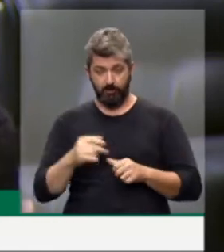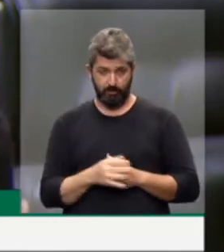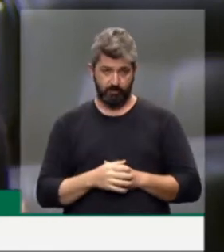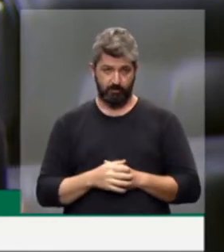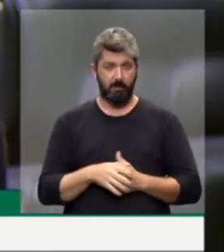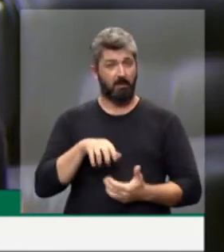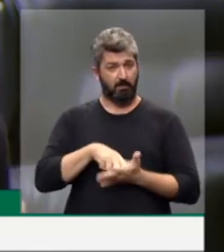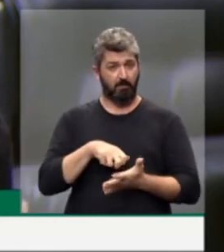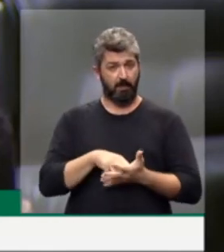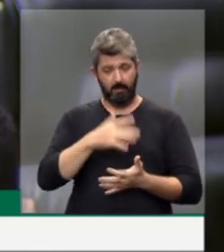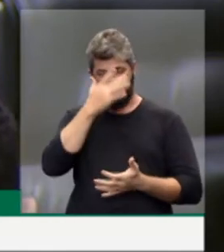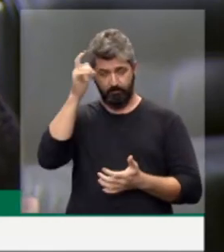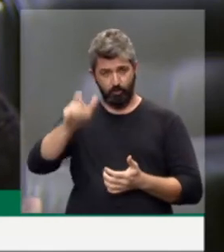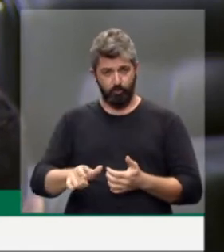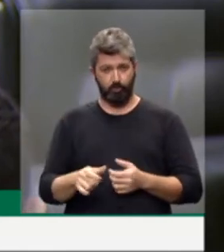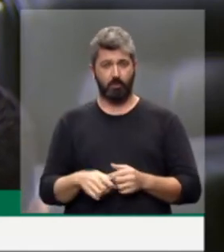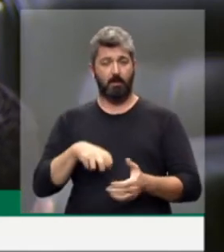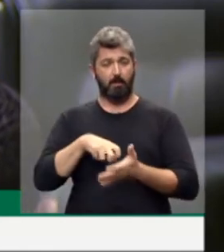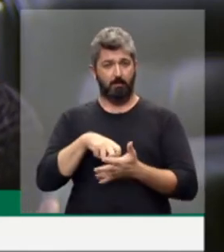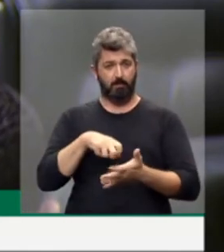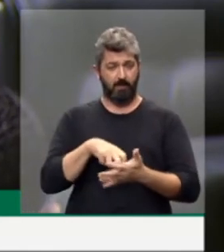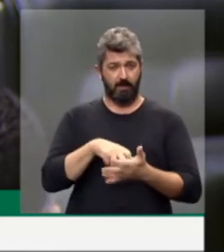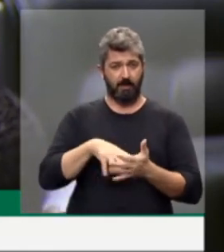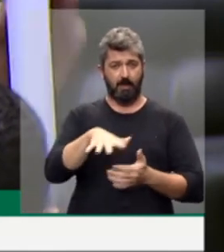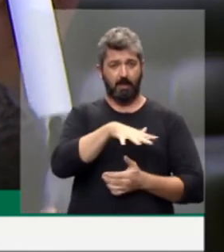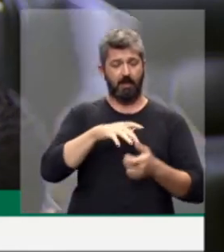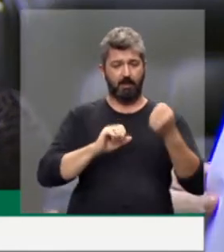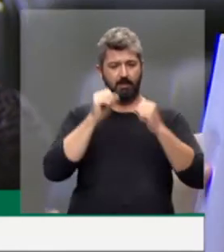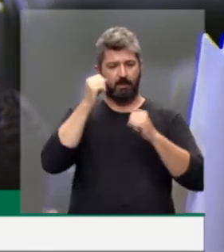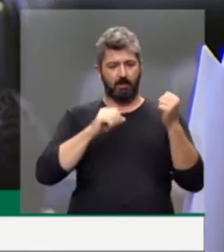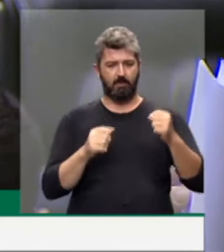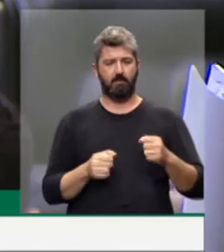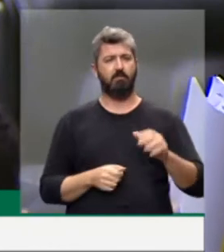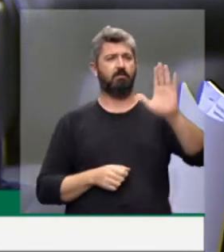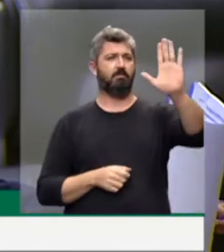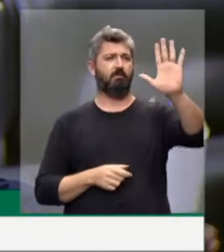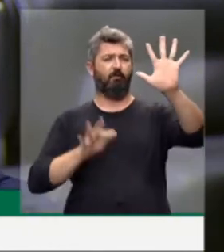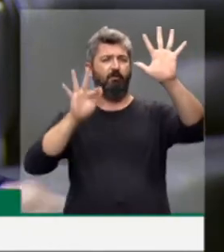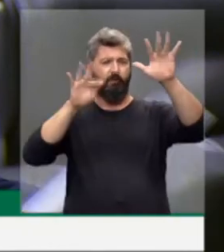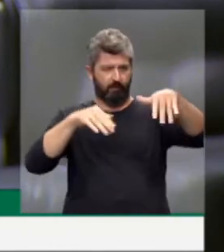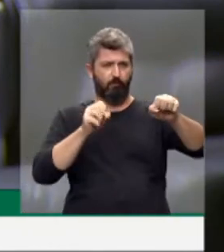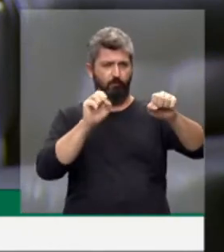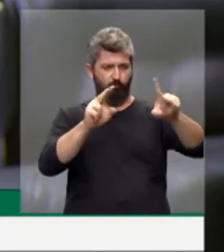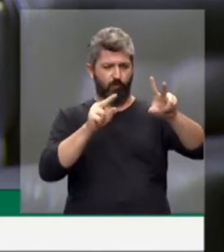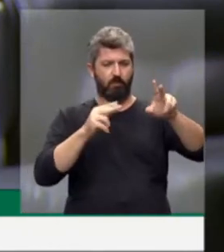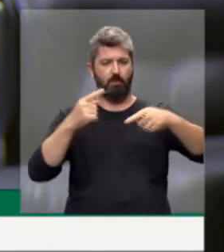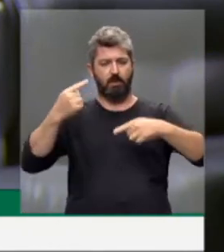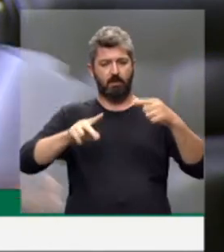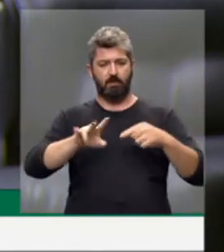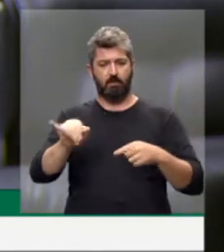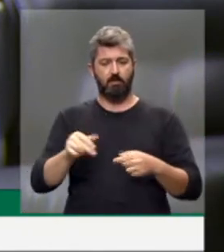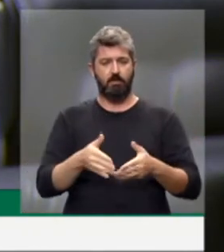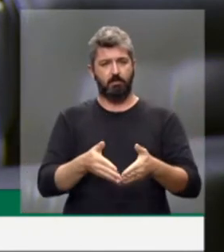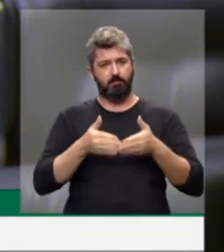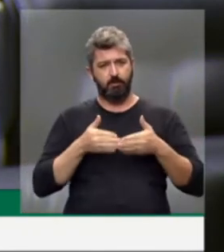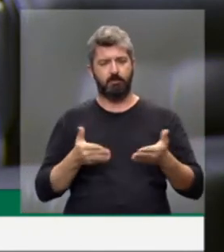DEFENDIDO A DIMINUIÇÃO DOS CUSTOS E ENCARGOS NA ENERGIA ELÉTRICA, PENALIZA AS PESSOAS. PENALIZA O SETOR INDUSTRIAL, QUE VOSSA EXCELÊNCIA COORDENA... PARA